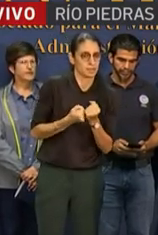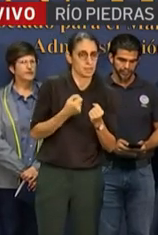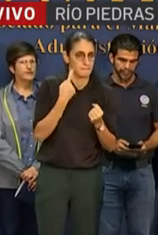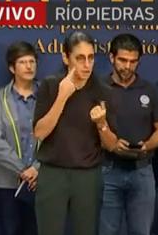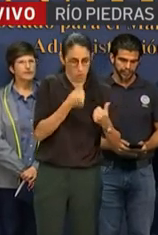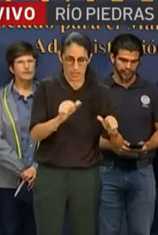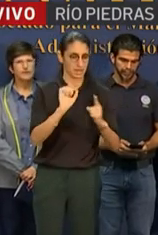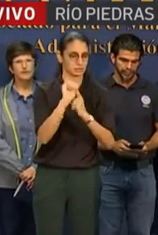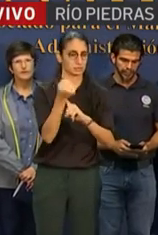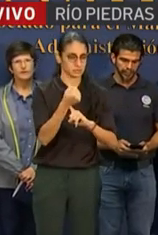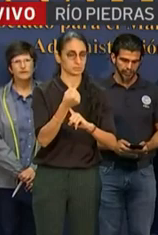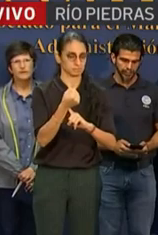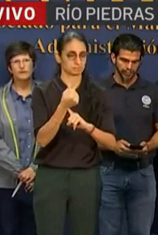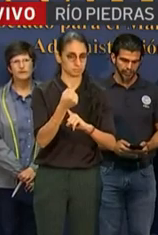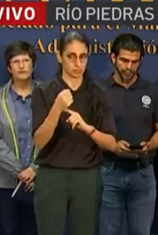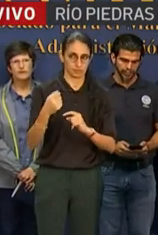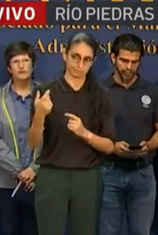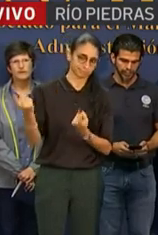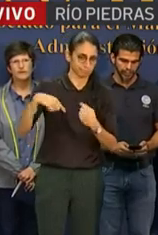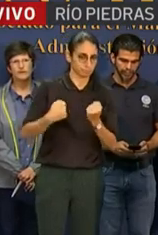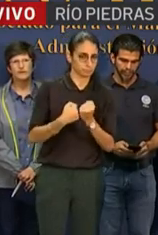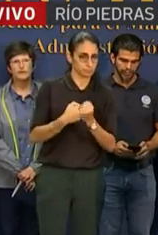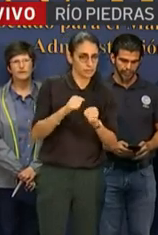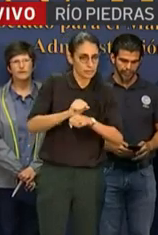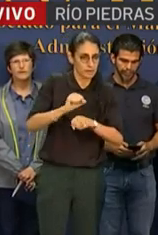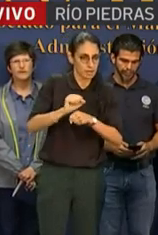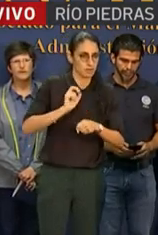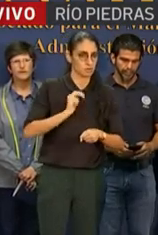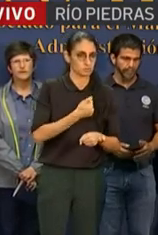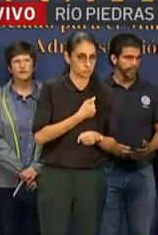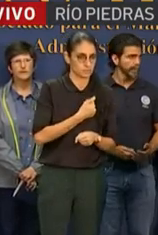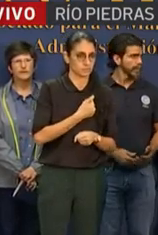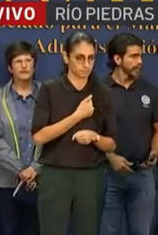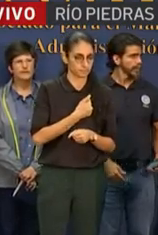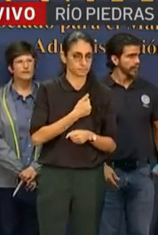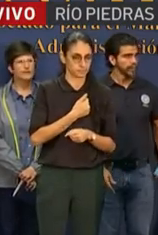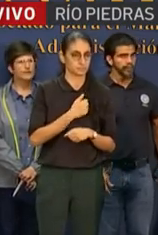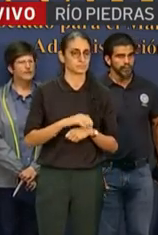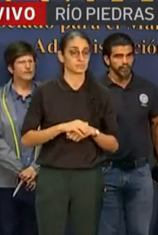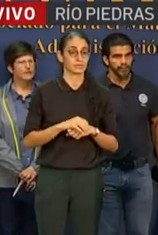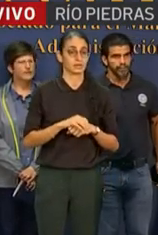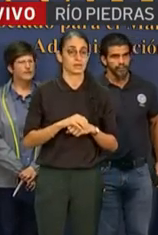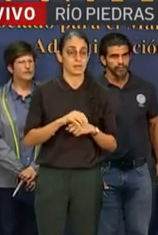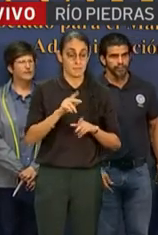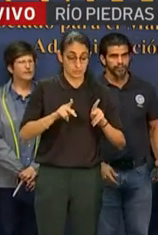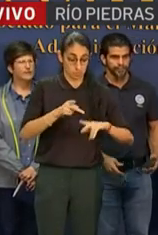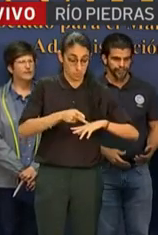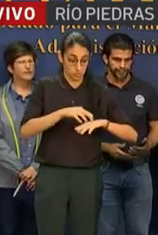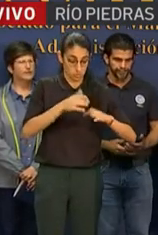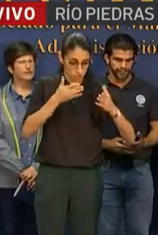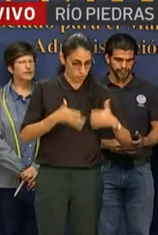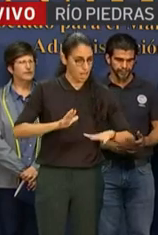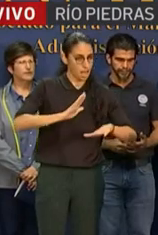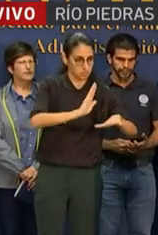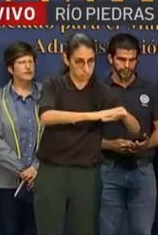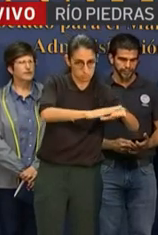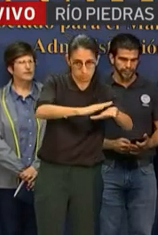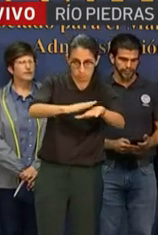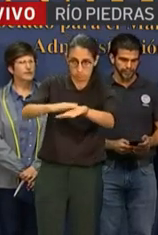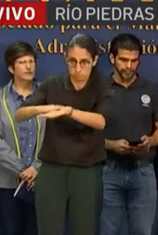HAN LLEGADO MÁS DE 200, HAN